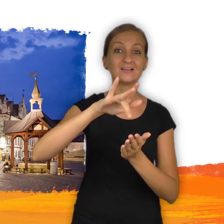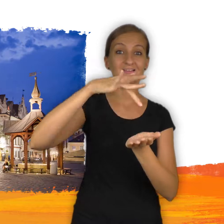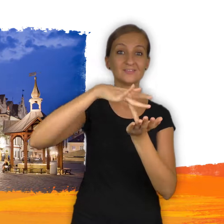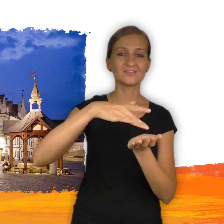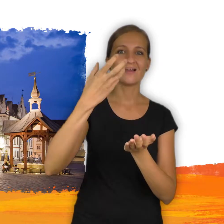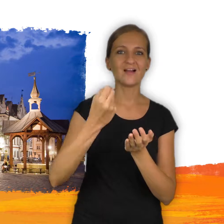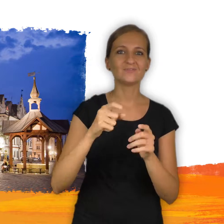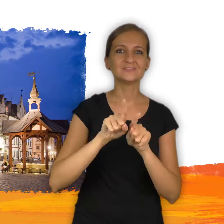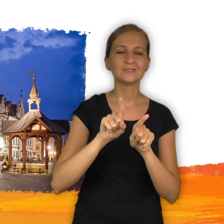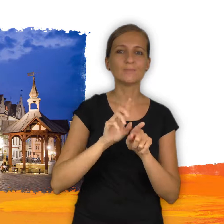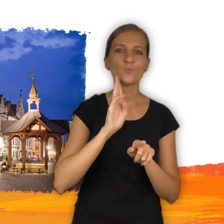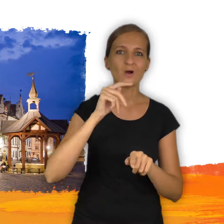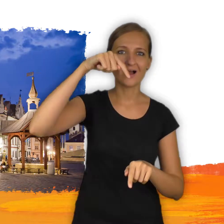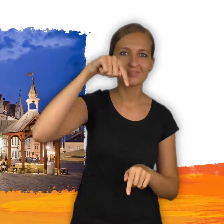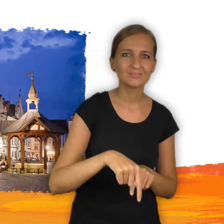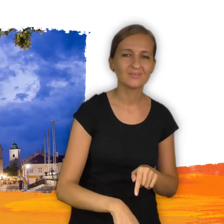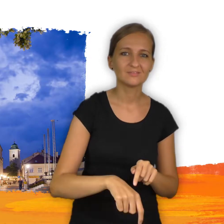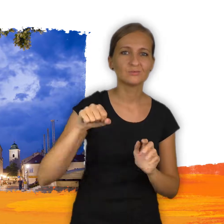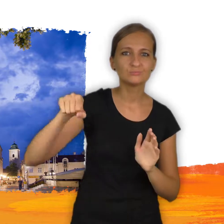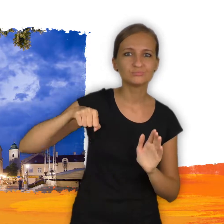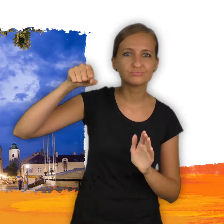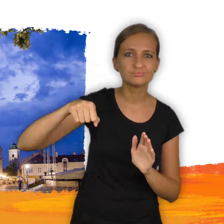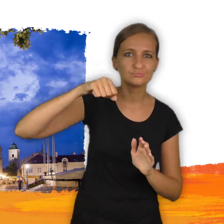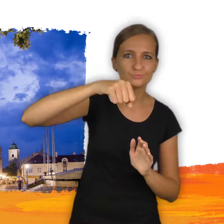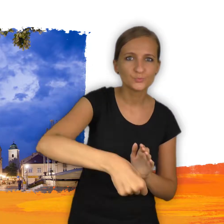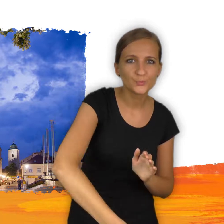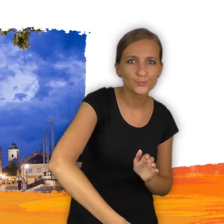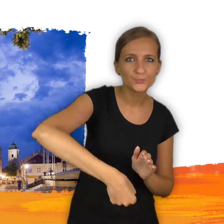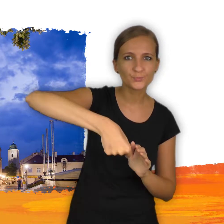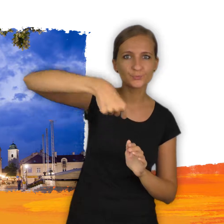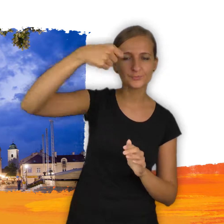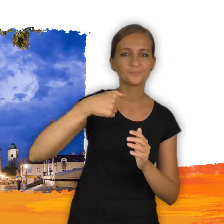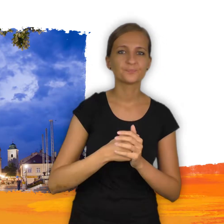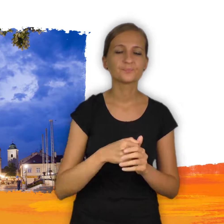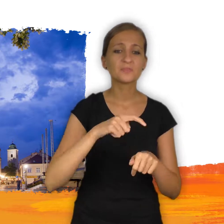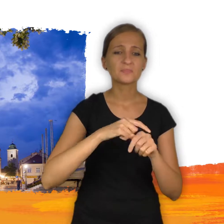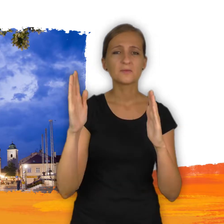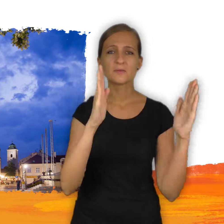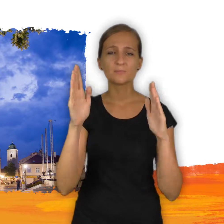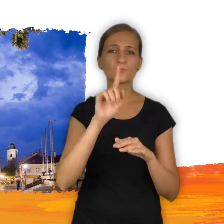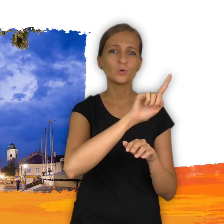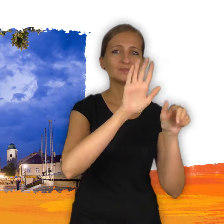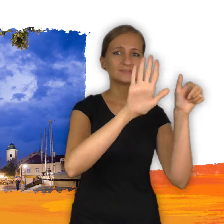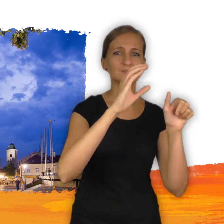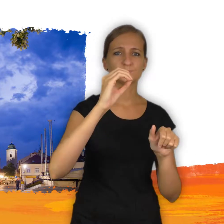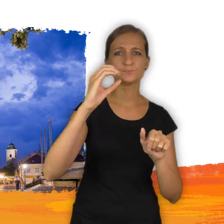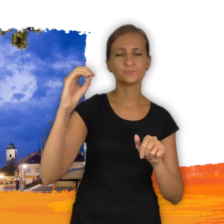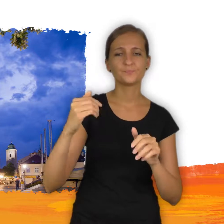Na rynku stoi studnia z XVII wieku.